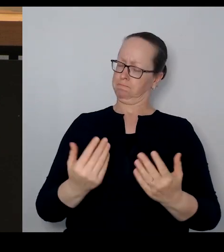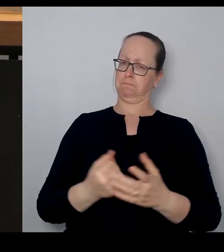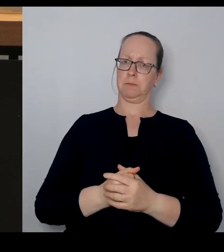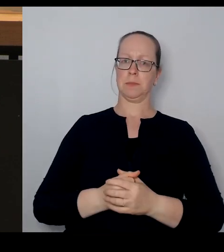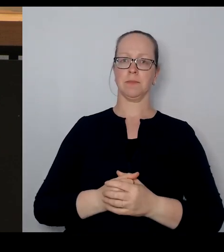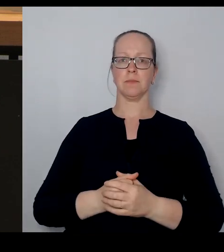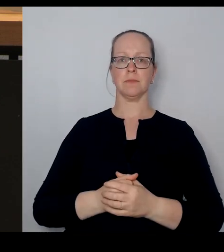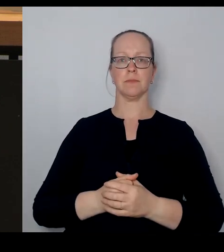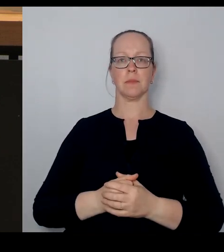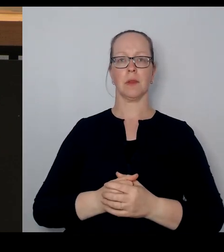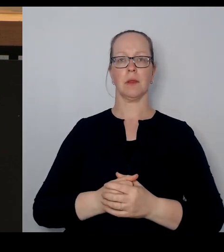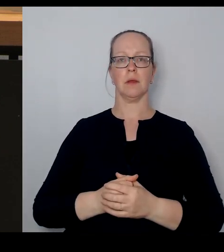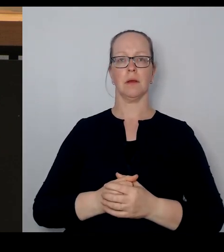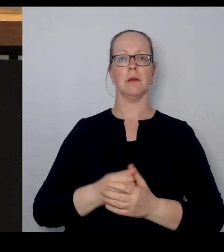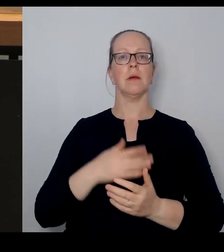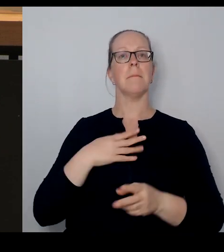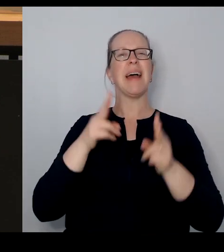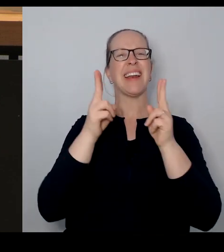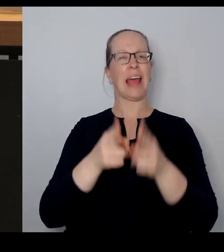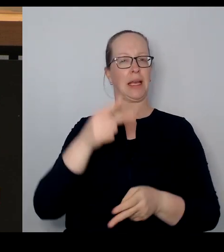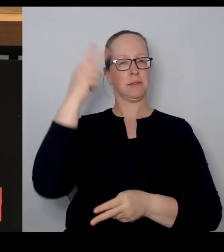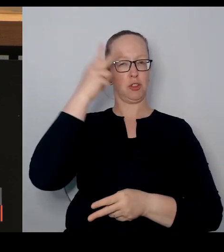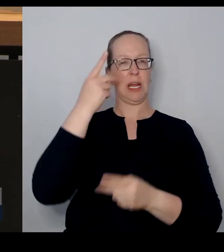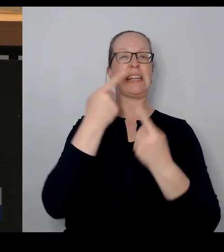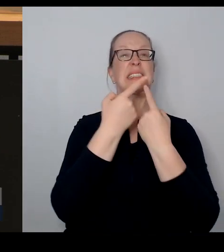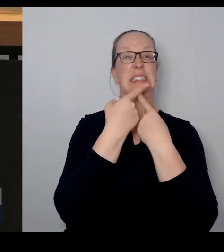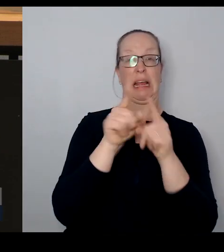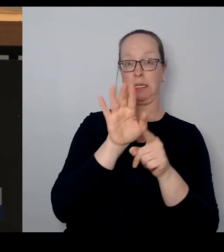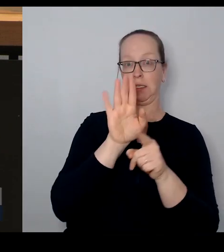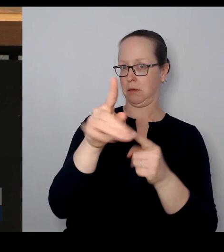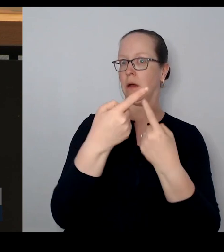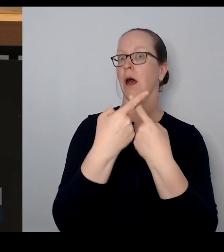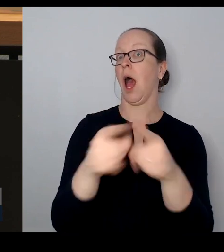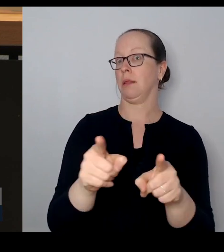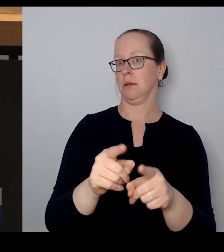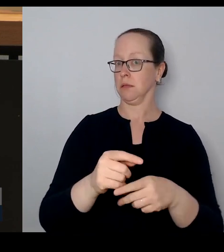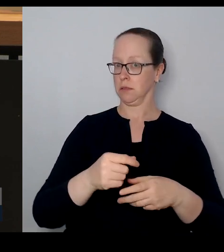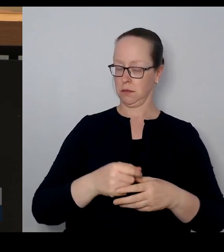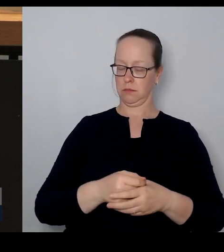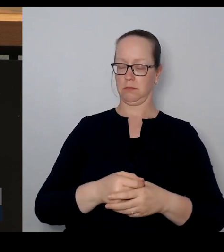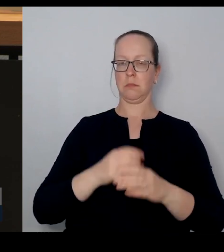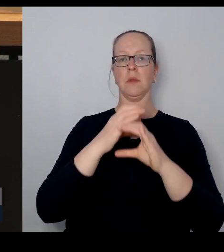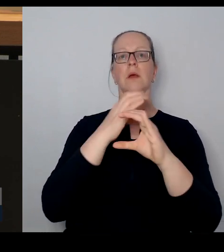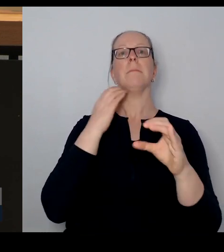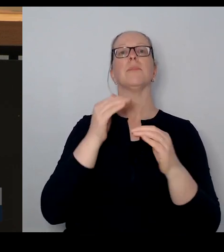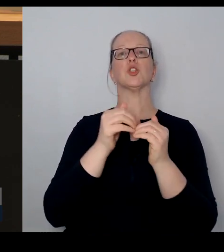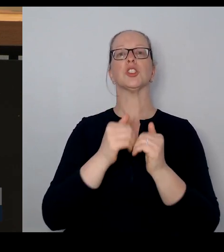Also wenn wenn ein Bus Sonderfahrstreifen angeordnet wird und dieser Bus Sonderfahrstreifen wird beklagt und das Gericht